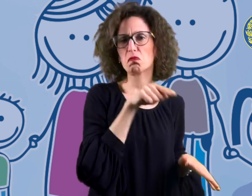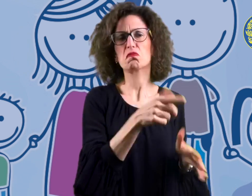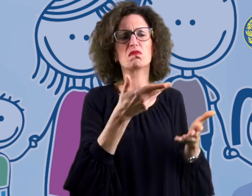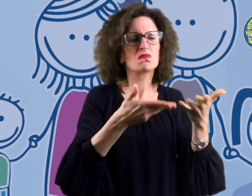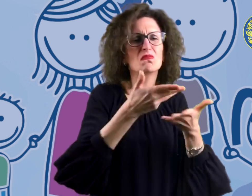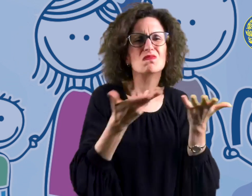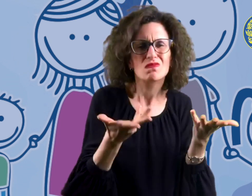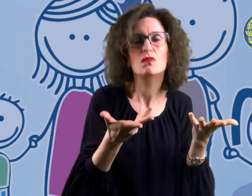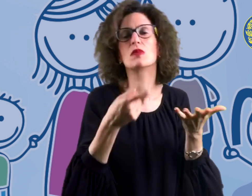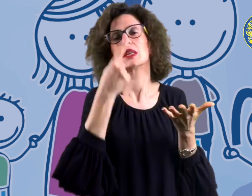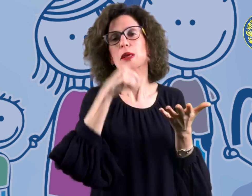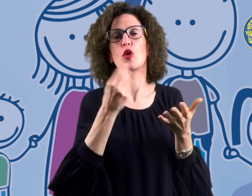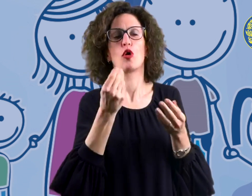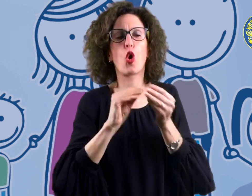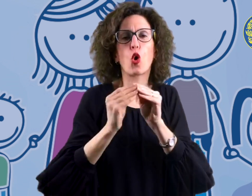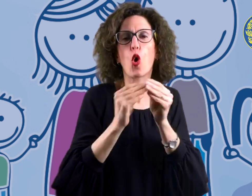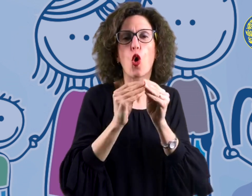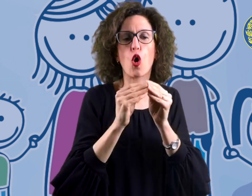Durante il workshop si discuterà di come il referente si deve comportare, delle